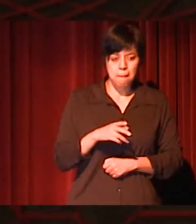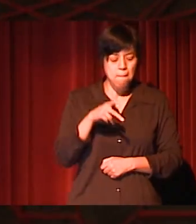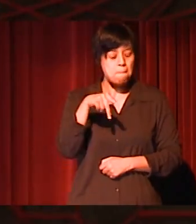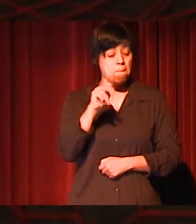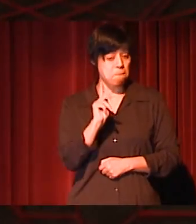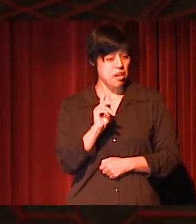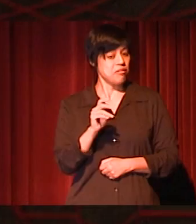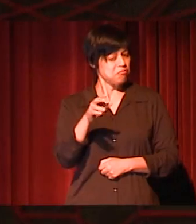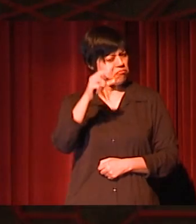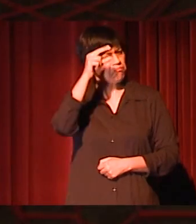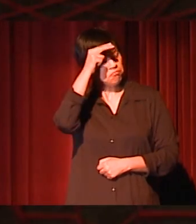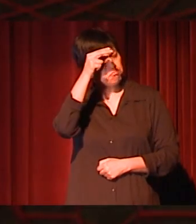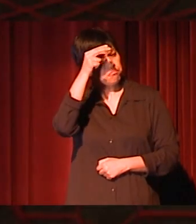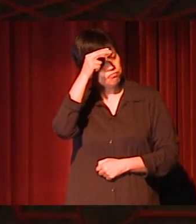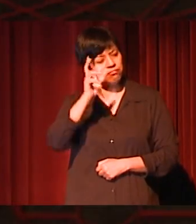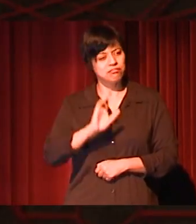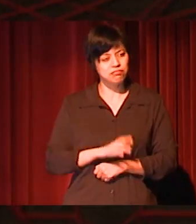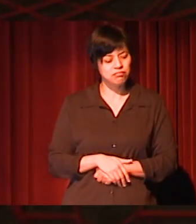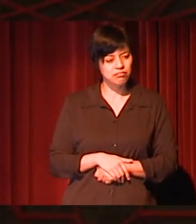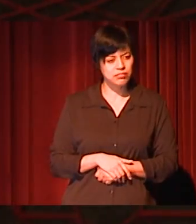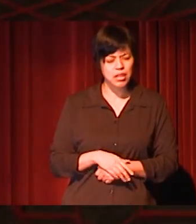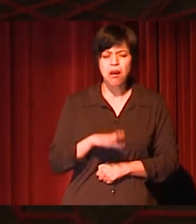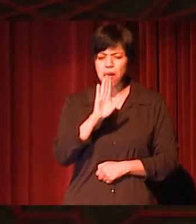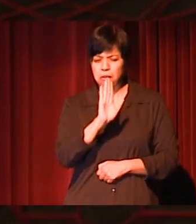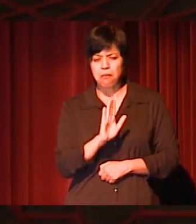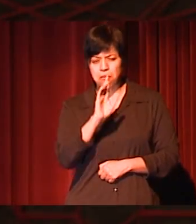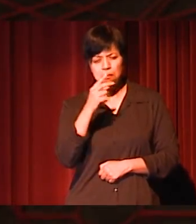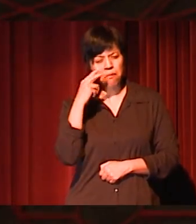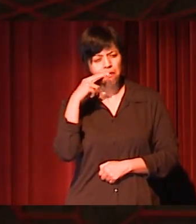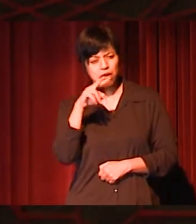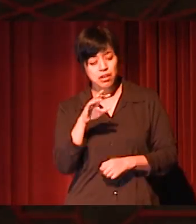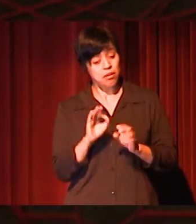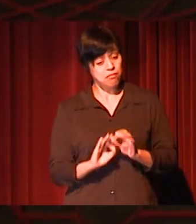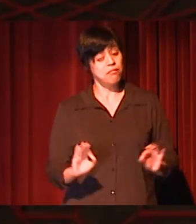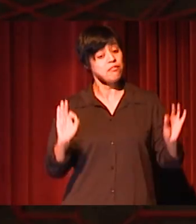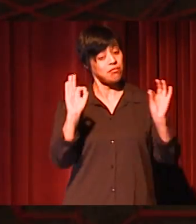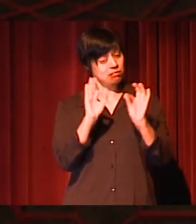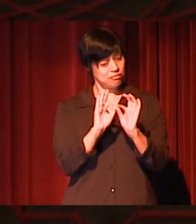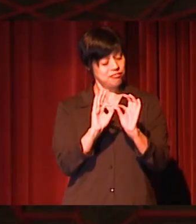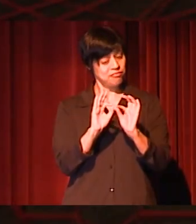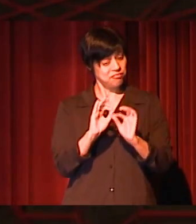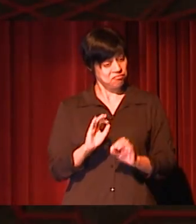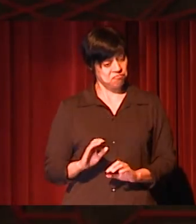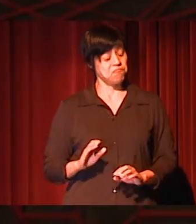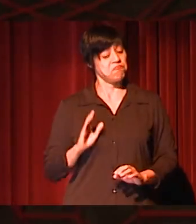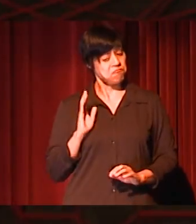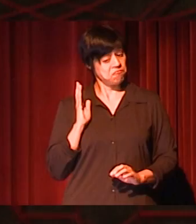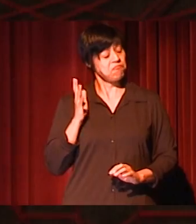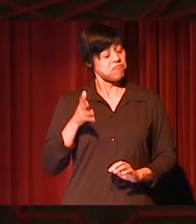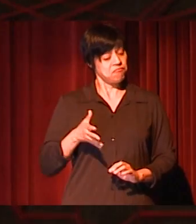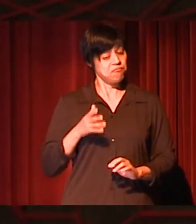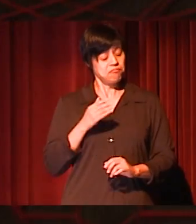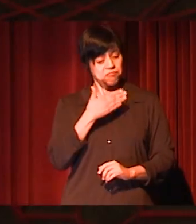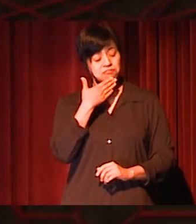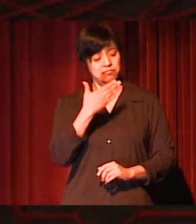pero sonaba inteligente, importante, prestigioso. ¡Y lo era!.